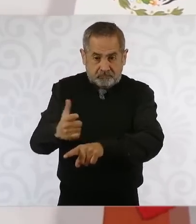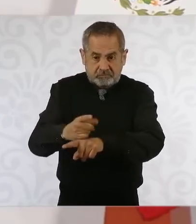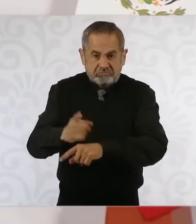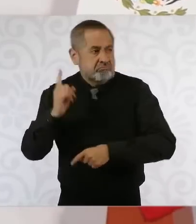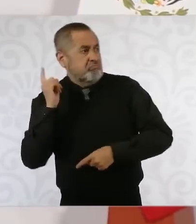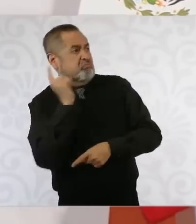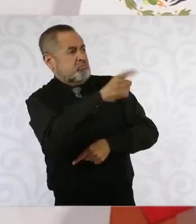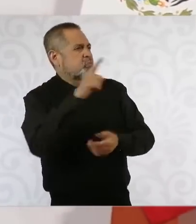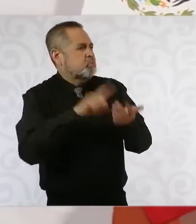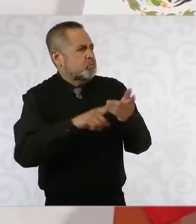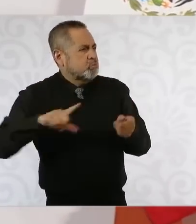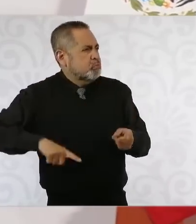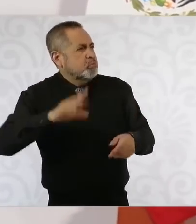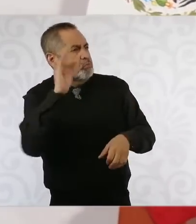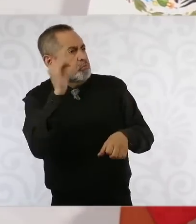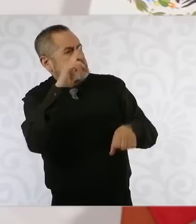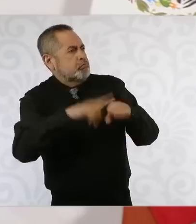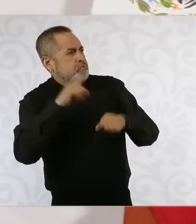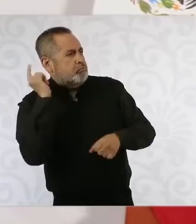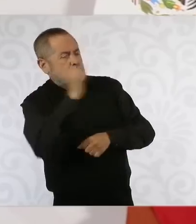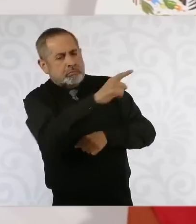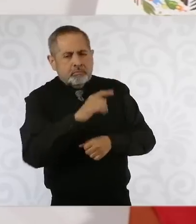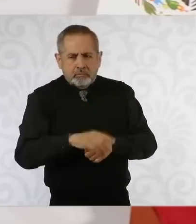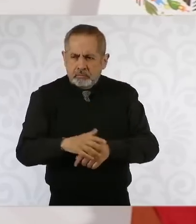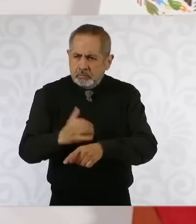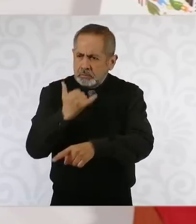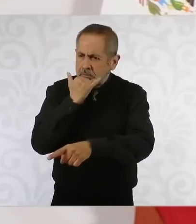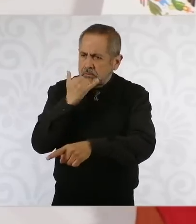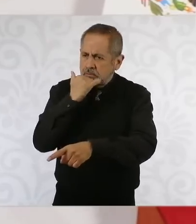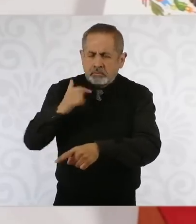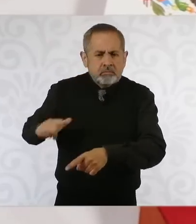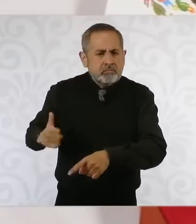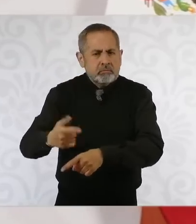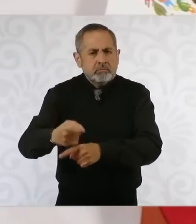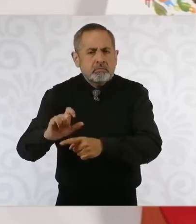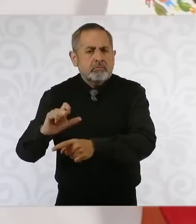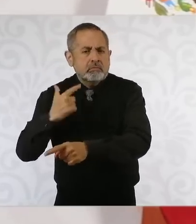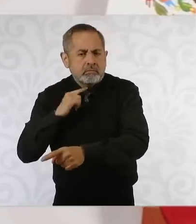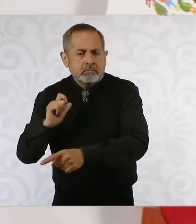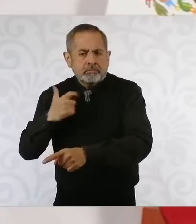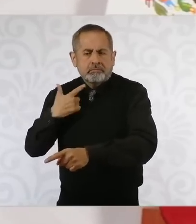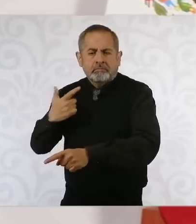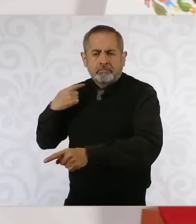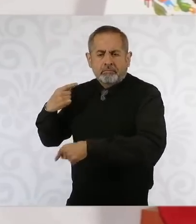no tuvieran responsabilidad Pero además es producto también de un modelo de desarrollo